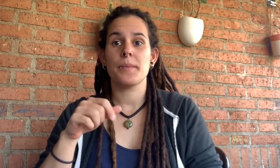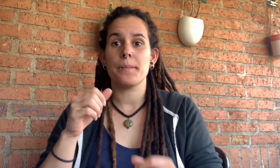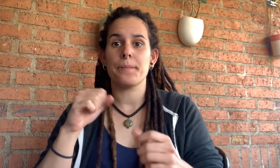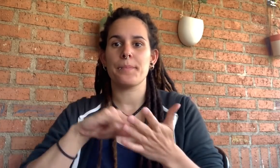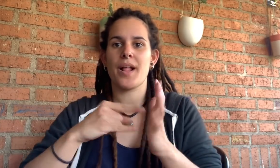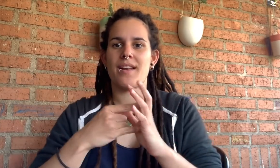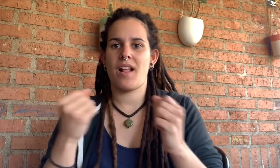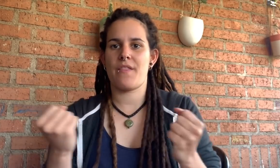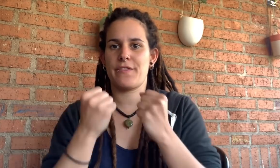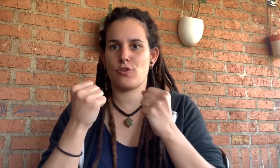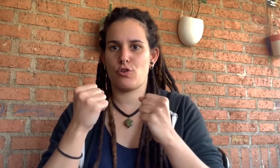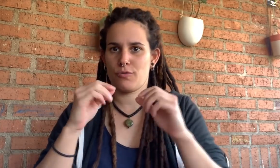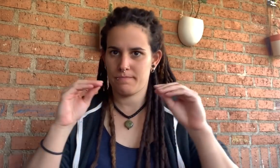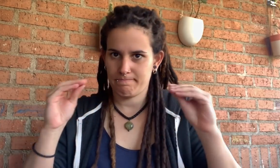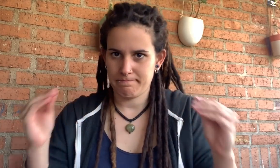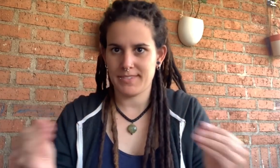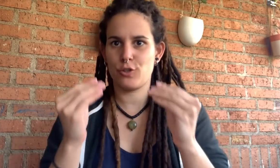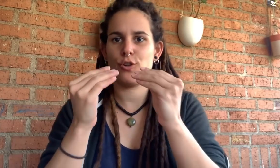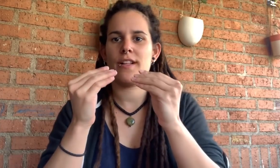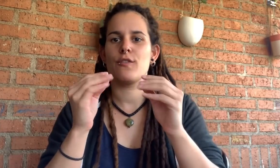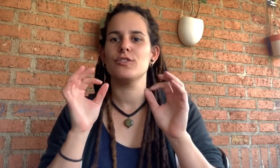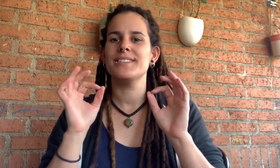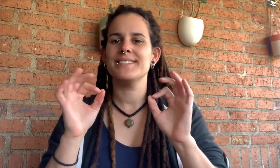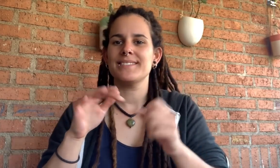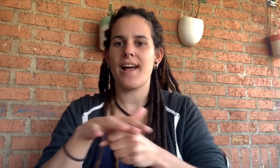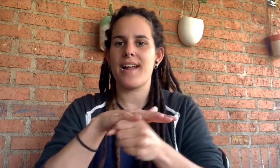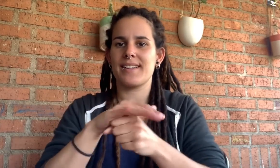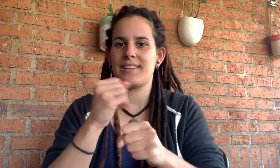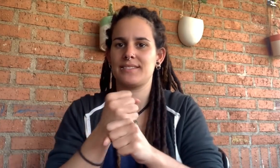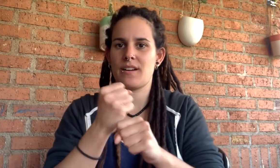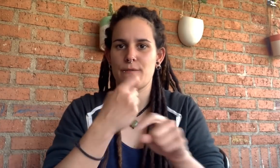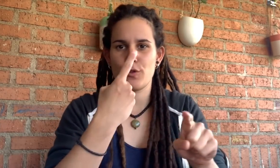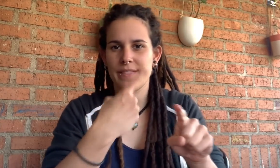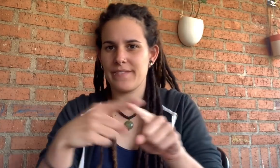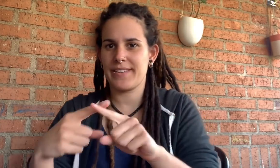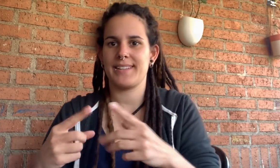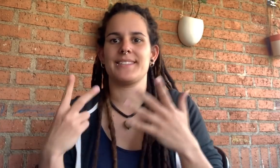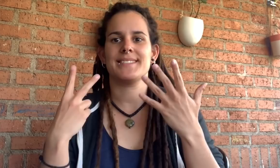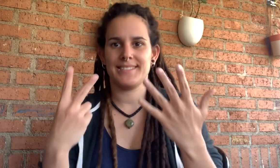El plan de acción de la EUDY ha quedado establecido y definido en siete áreas diferentes,